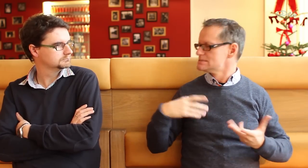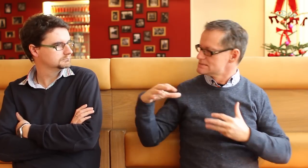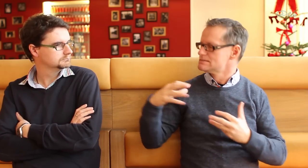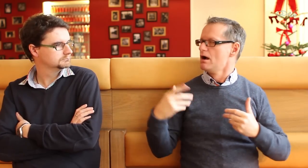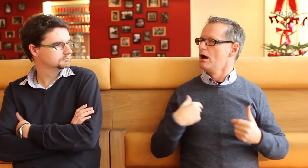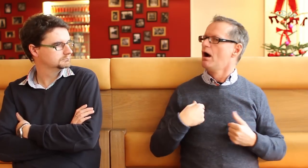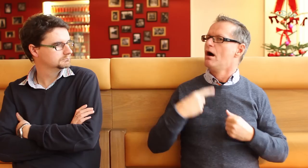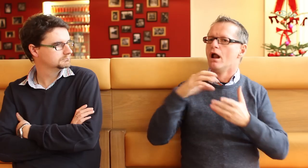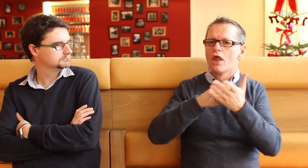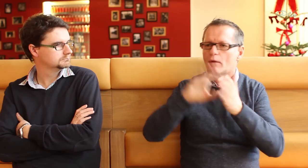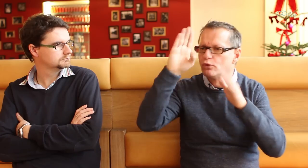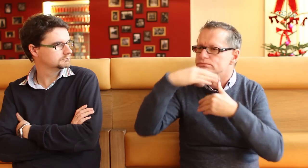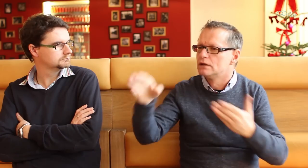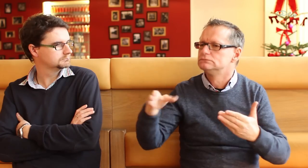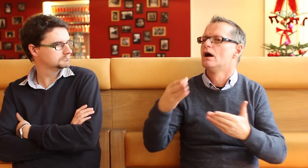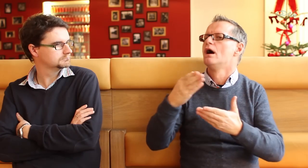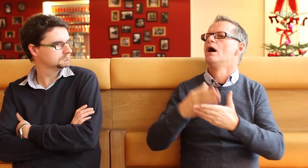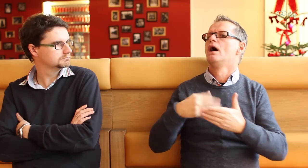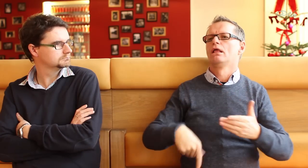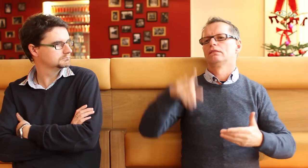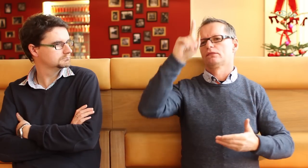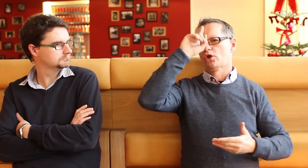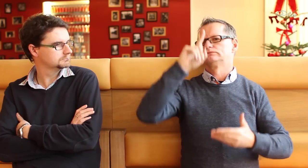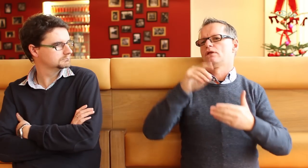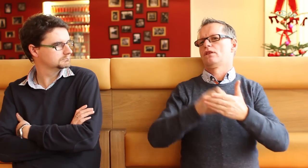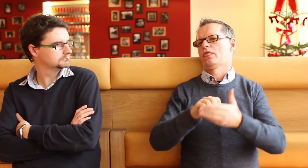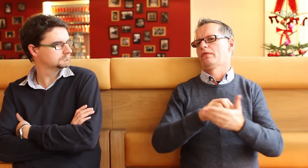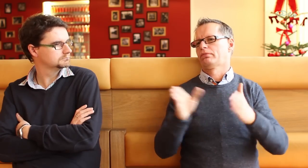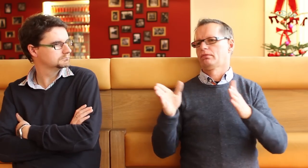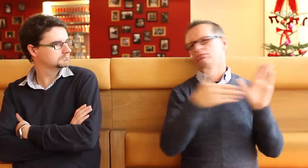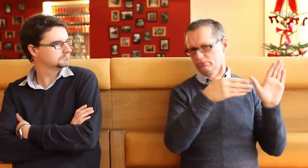Wir benutzen keine Taktilen Gebärden - Dort war das Lormen unbekannt. Dann hab ich verstanden, dass Deutschland sich zu stark auf das Lormen konzentriert hat.